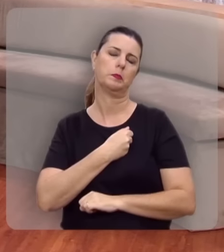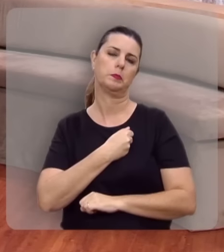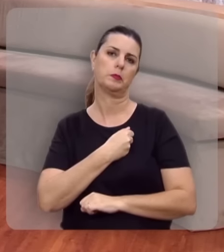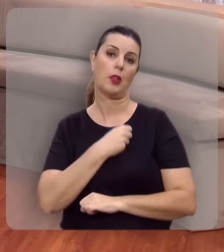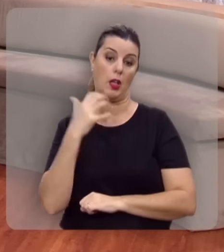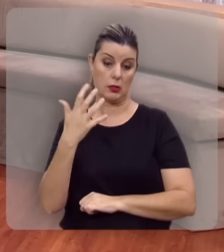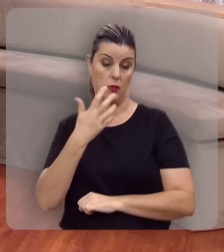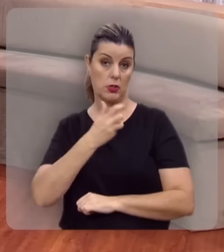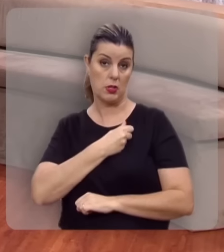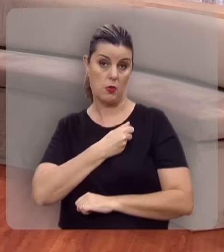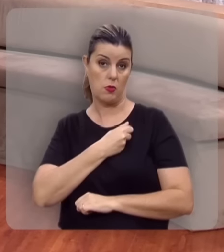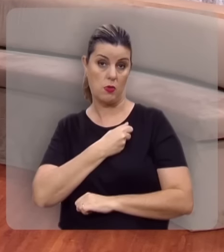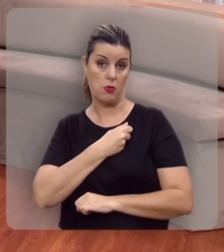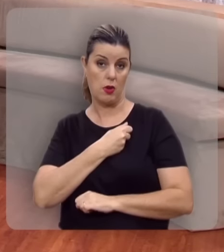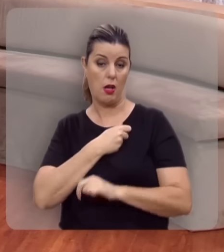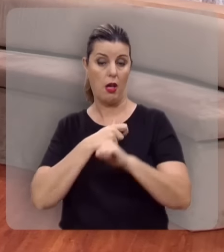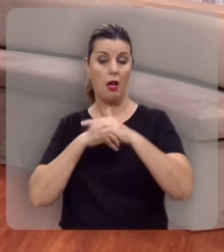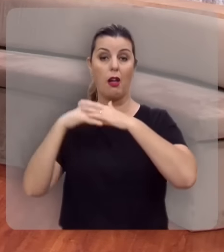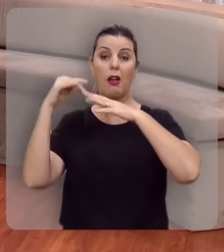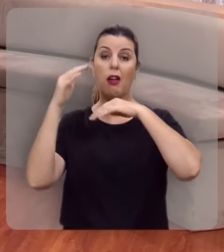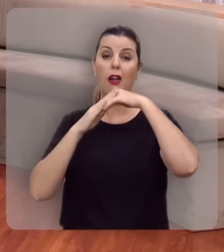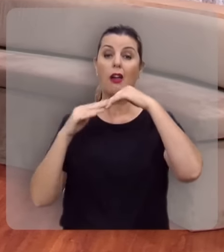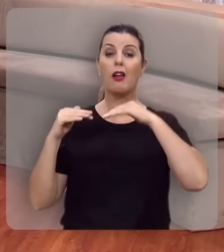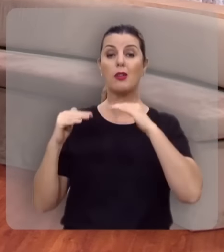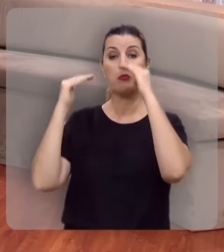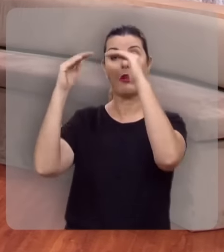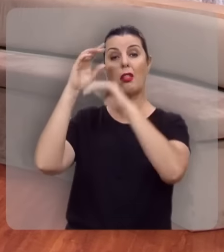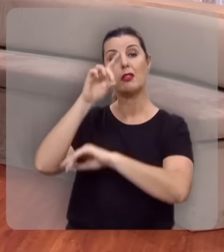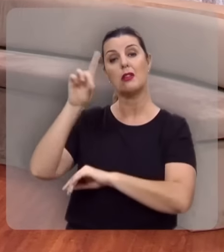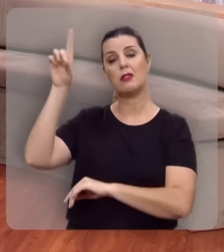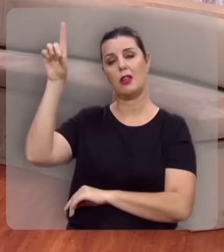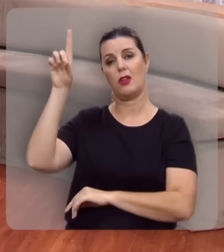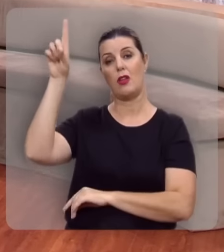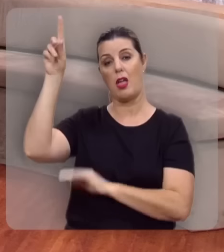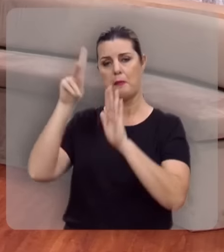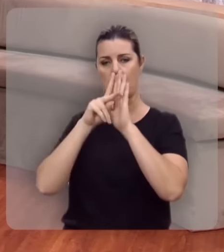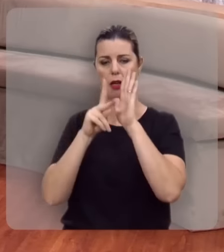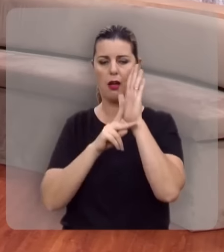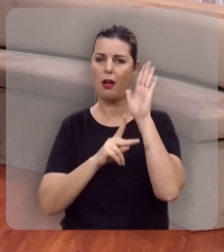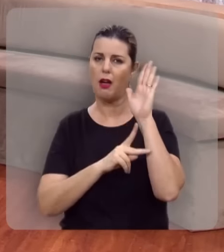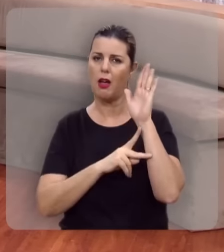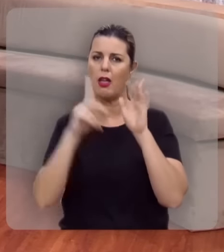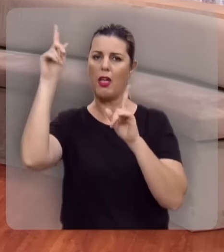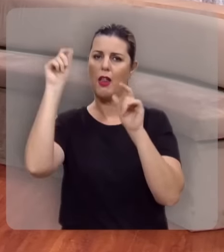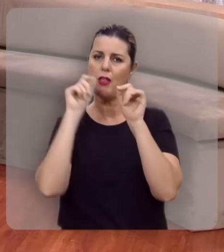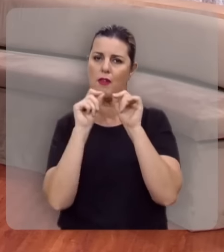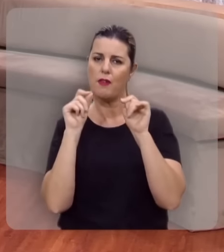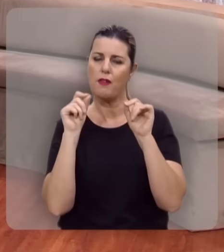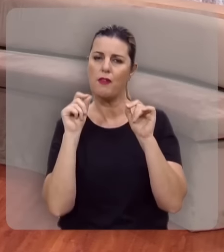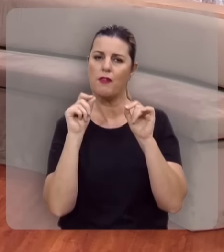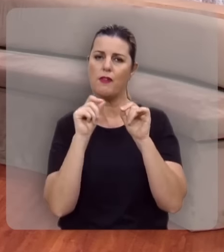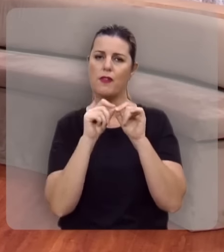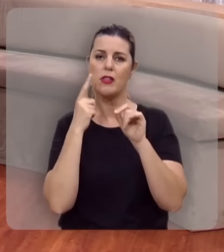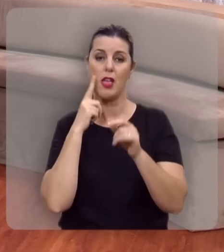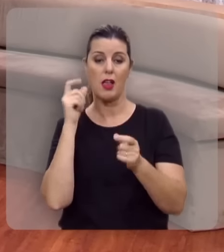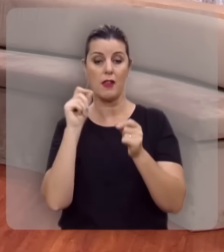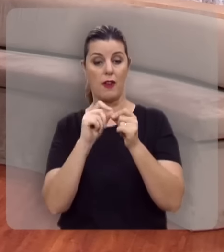A salvação é uma obra Soberana de Deus, Ele é quem planejou, Ele quem executou, Ele quem a consumará,